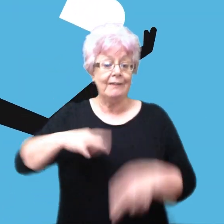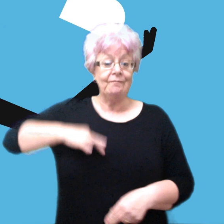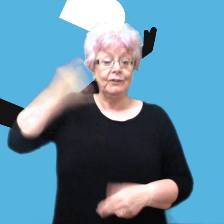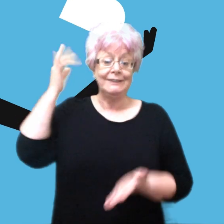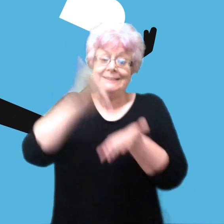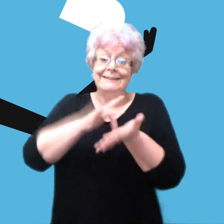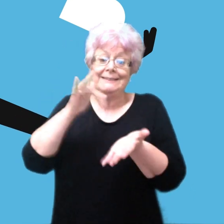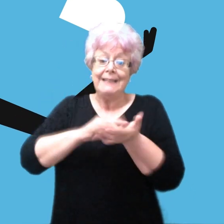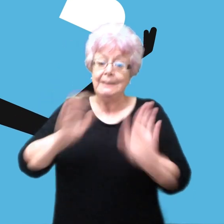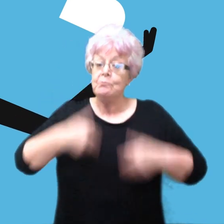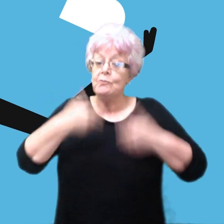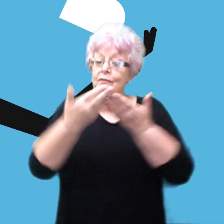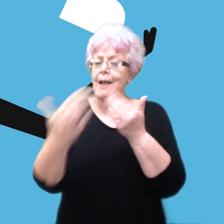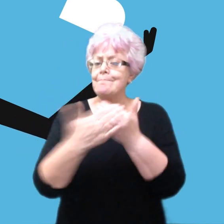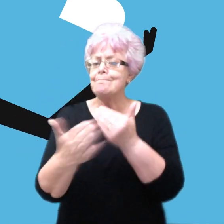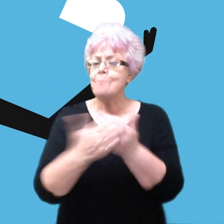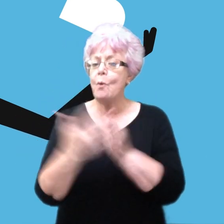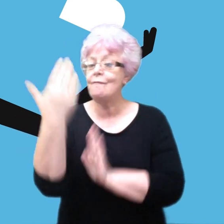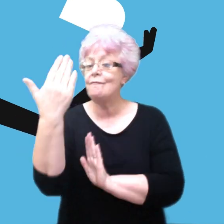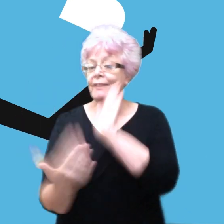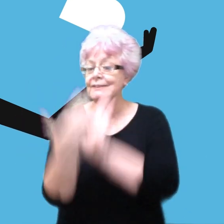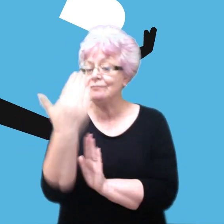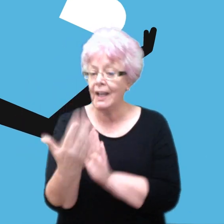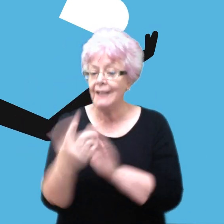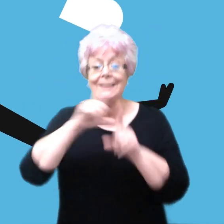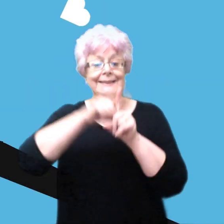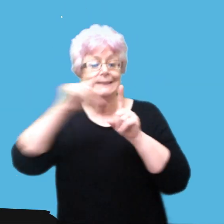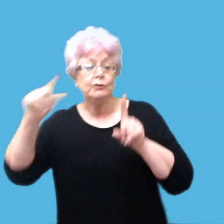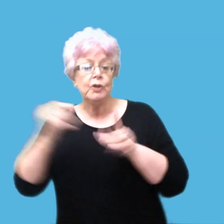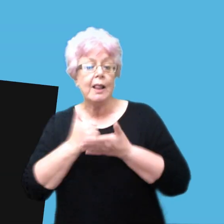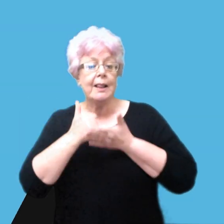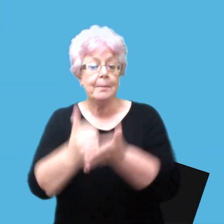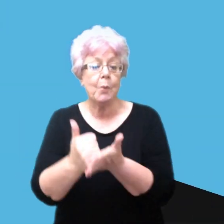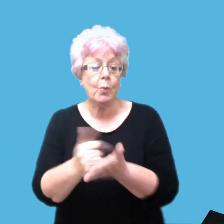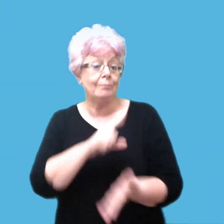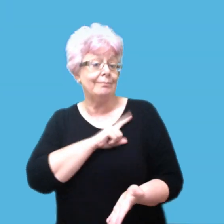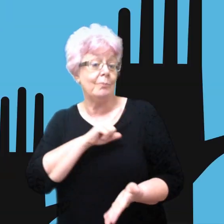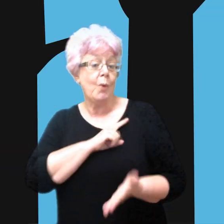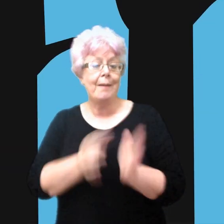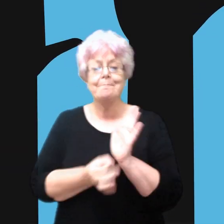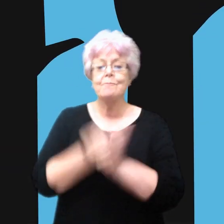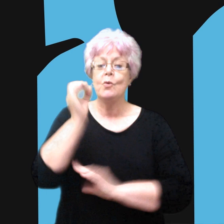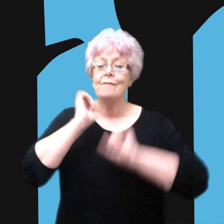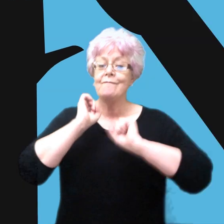mae Canolfan Wirfoddoli Caerdydd yn darparu mwy o gymorth ymarferol a digidol